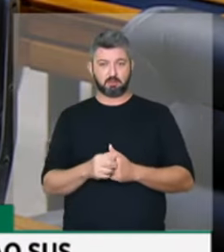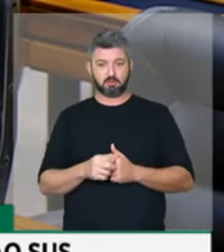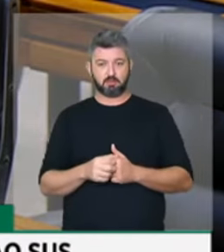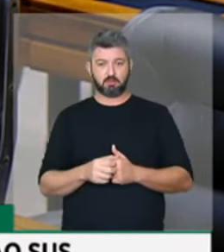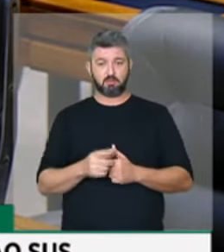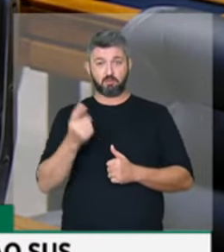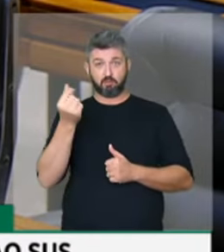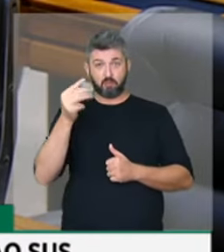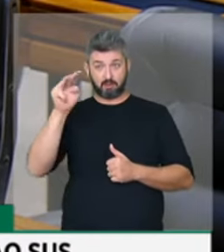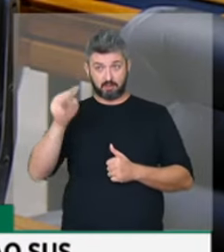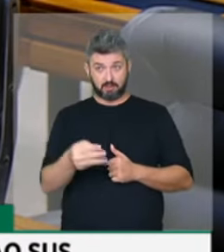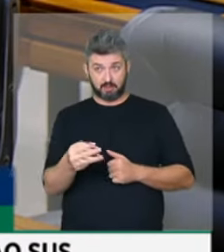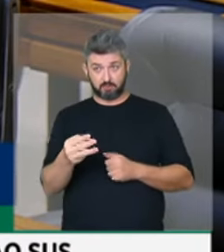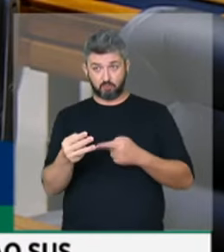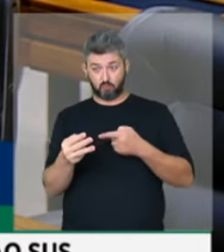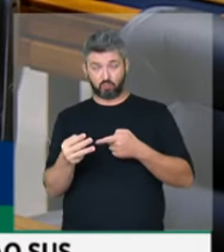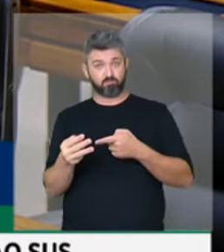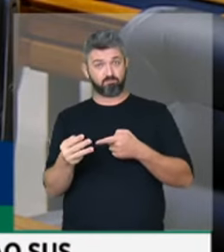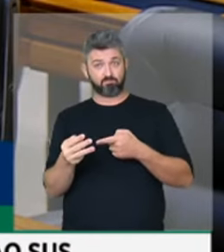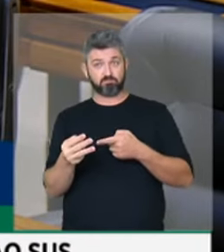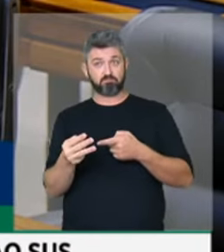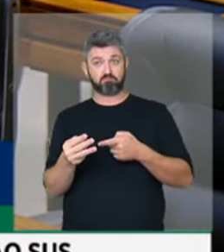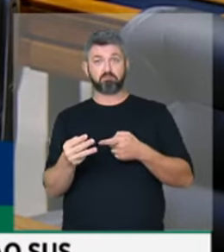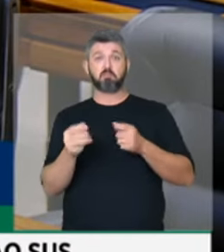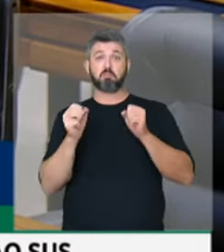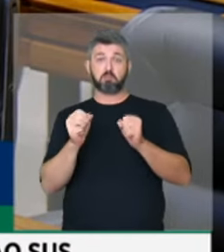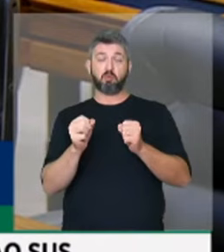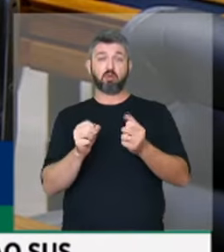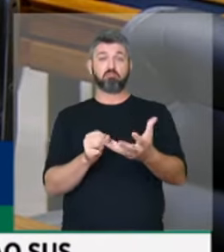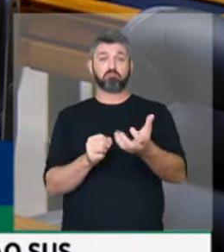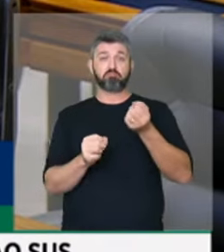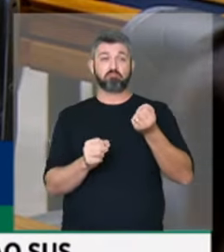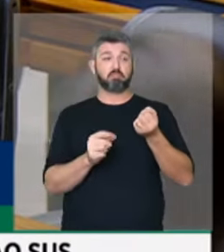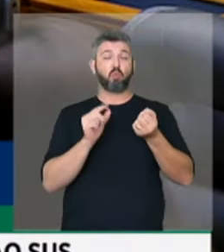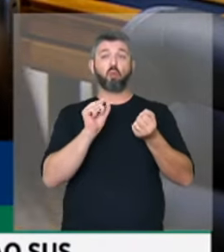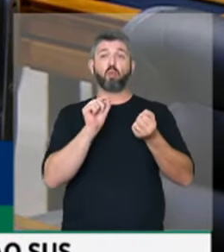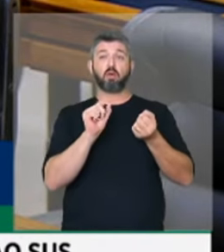3 MIL REAIS, SOLA, PODE CONTEMPLAR A HOSPITAIS EM UM DETERMINADO ESTADO DA FEDERAÇÃO, POR EXEMPLO, PODE